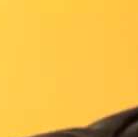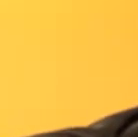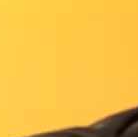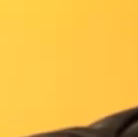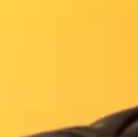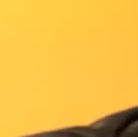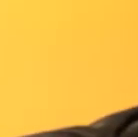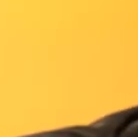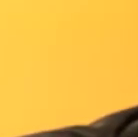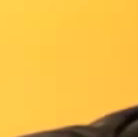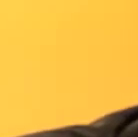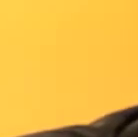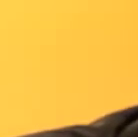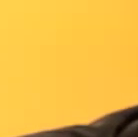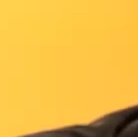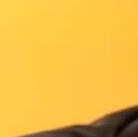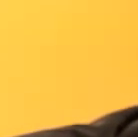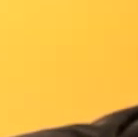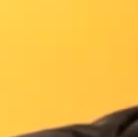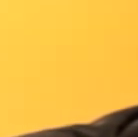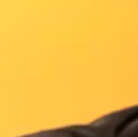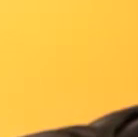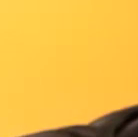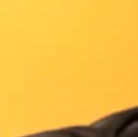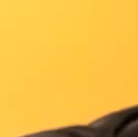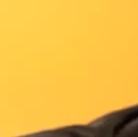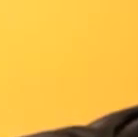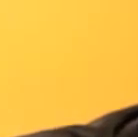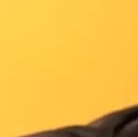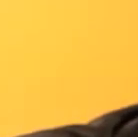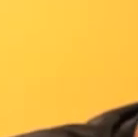Richard Nixon o en la película "Spotlight" que hemos conocido del año pasado,